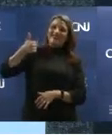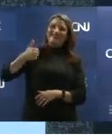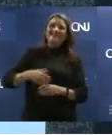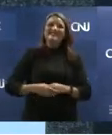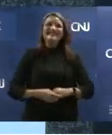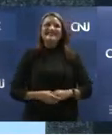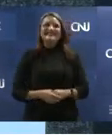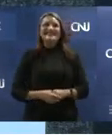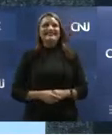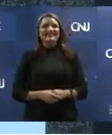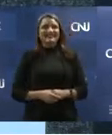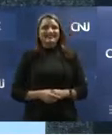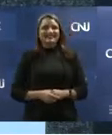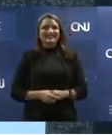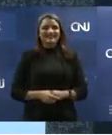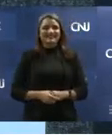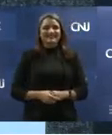Então, aqui